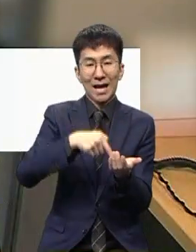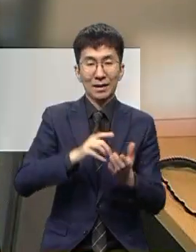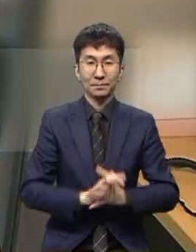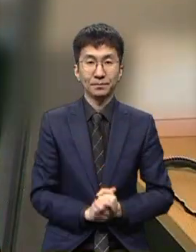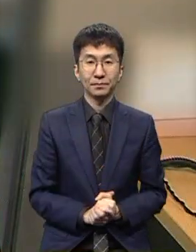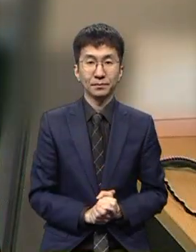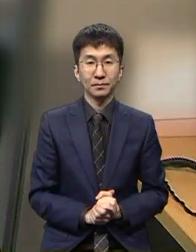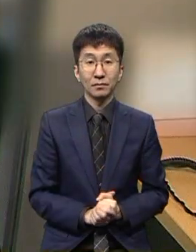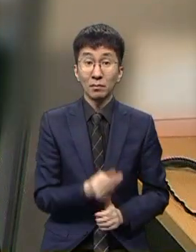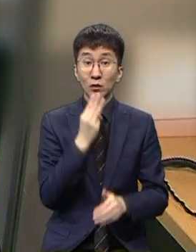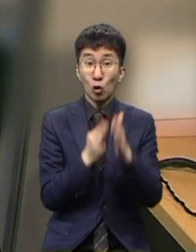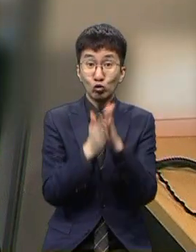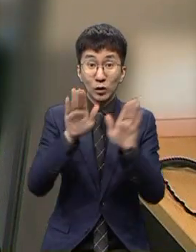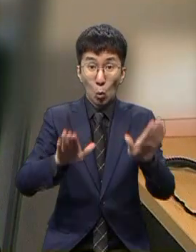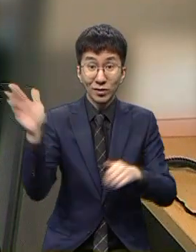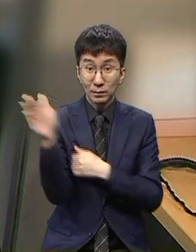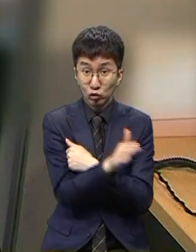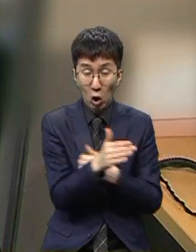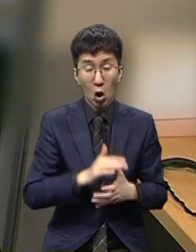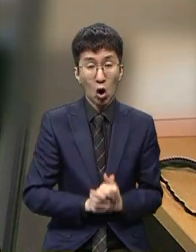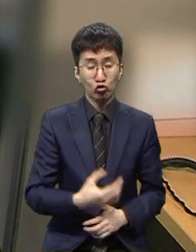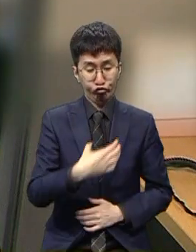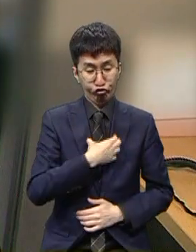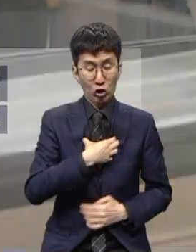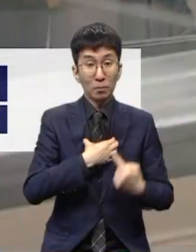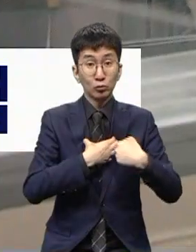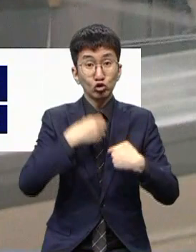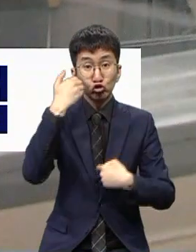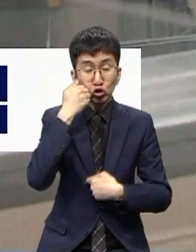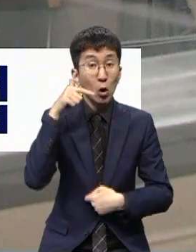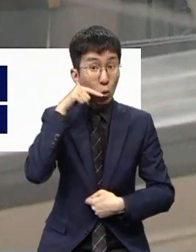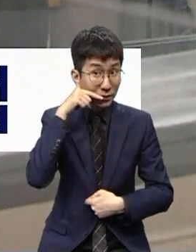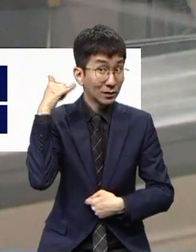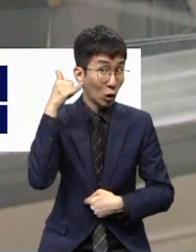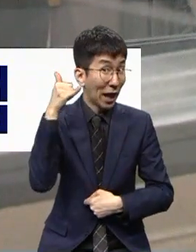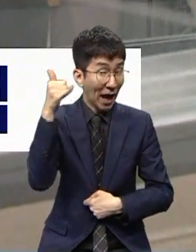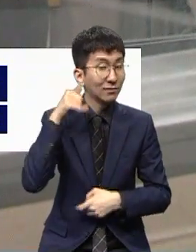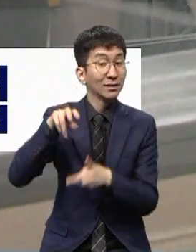(기자) 서울시가 오늘부터 고위험 감염군인 콜센터와 물류센터를 대상으로